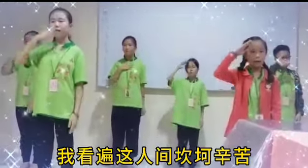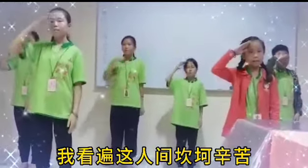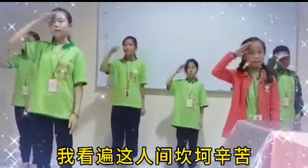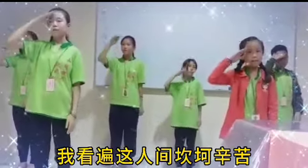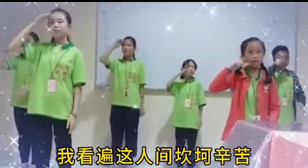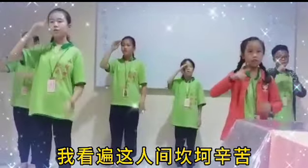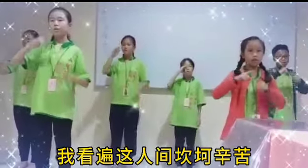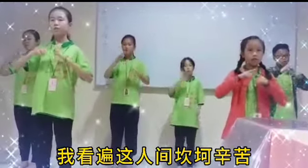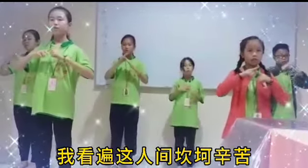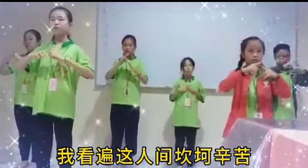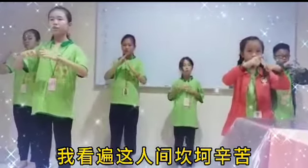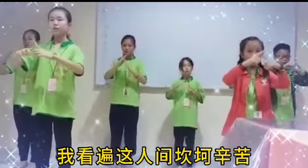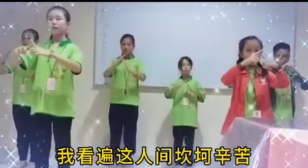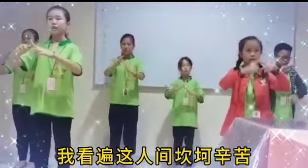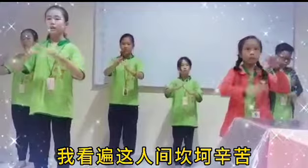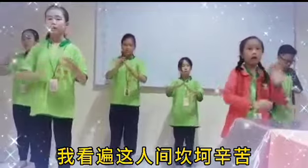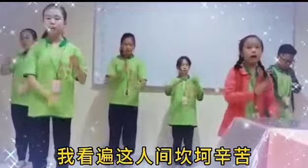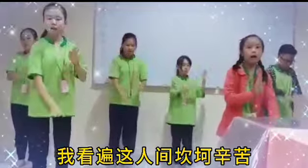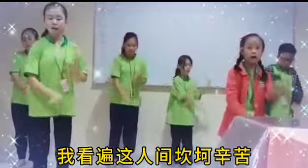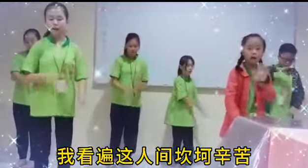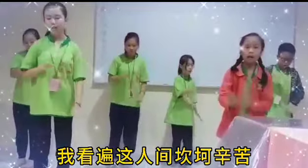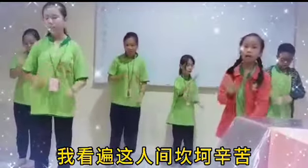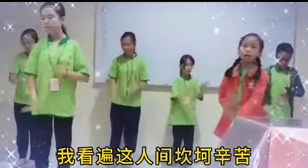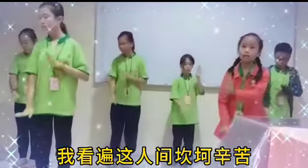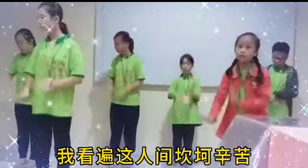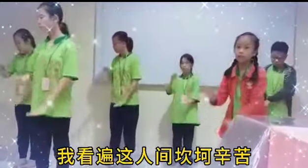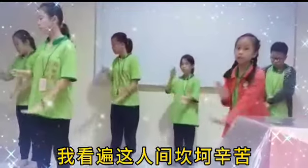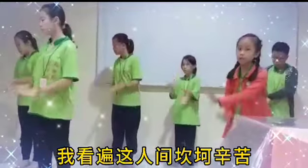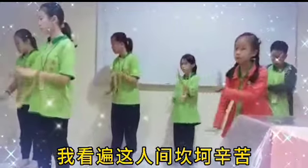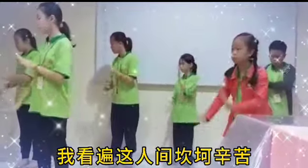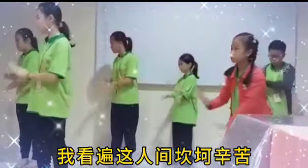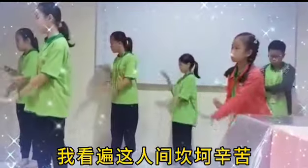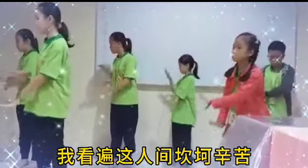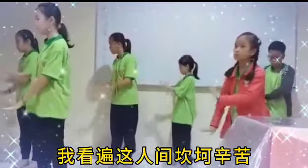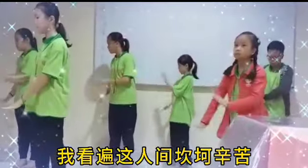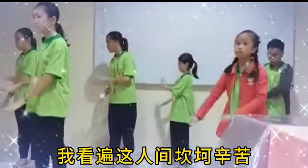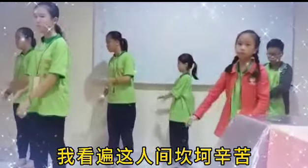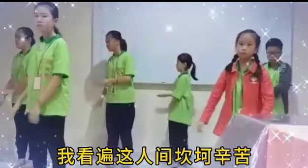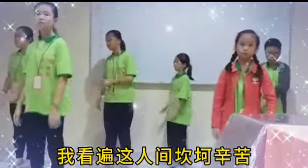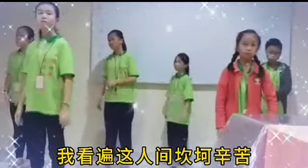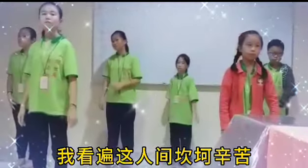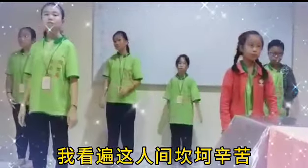我看遍这人间坎坷辛苦